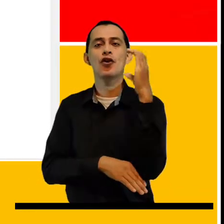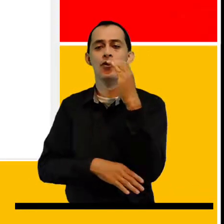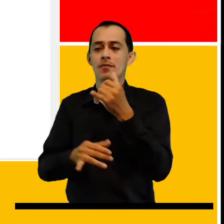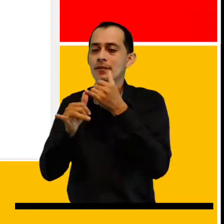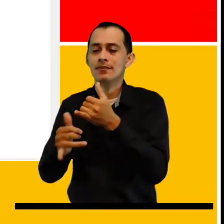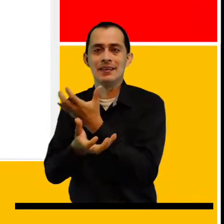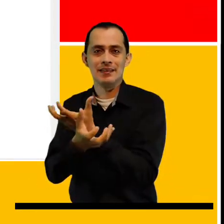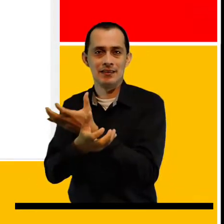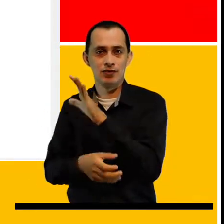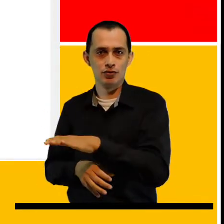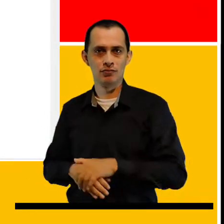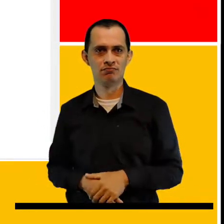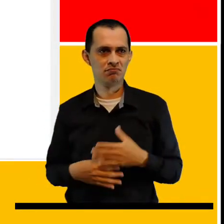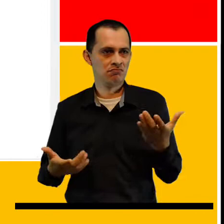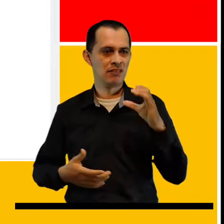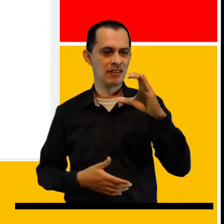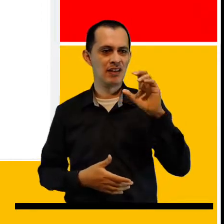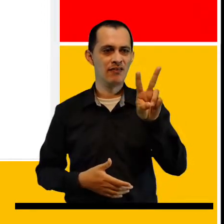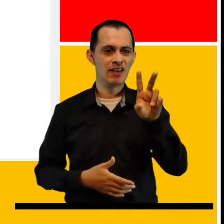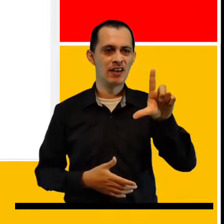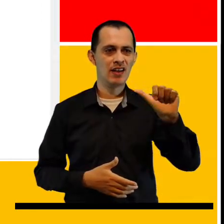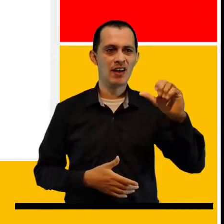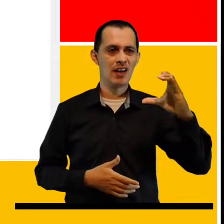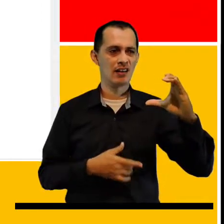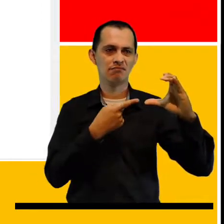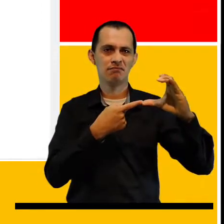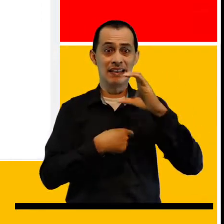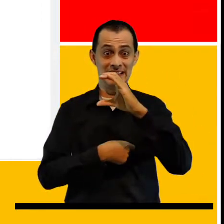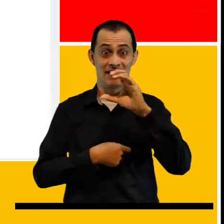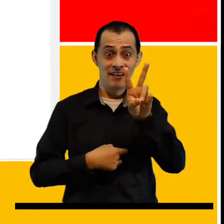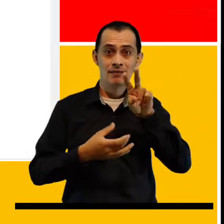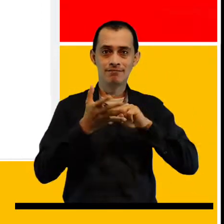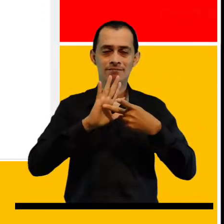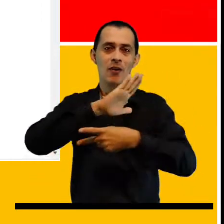curriculum vitae, es decir a la hoja de vida para Latinoamérica y el Caribe.